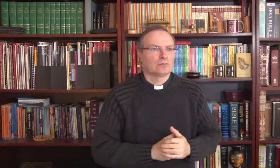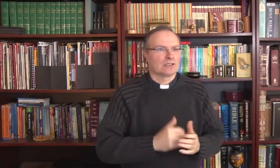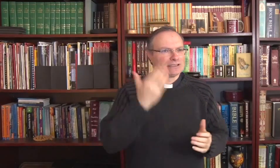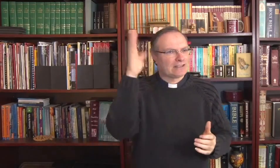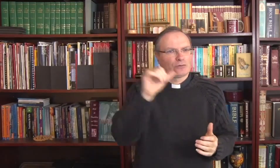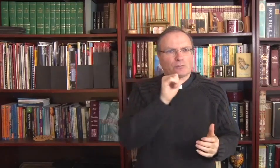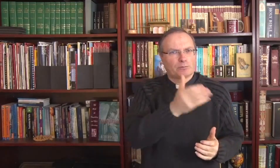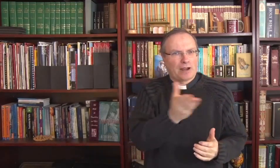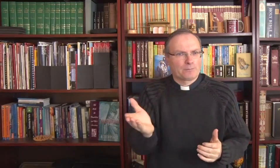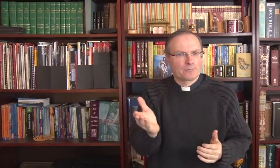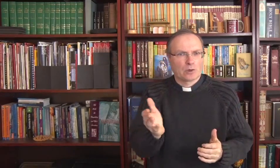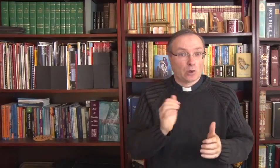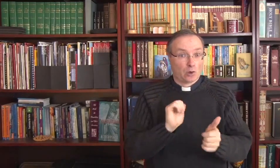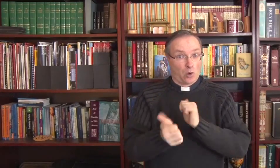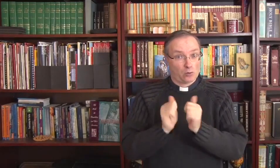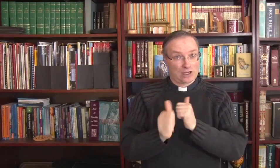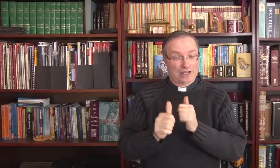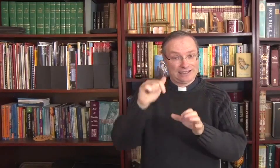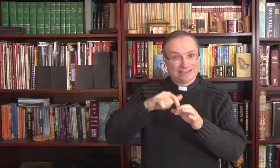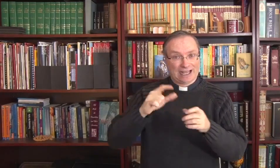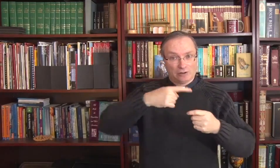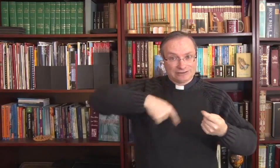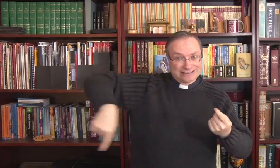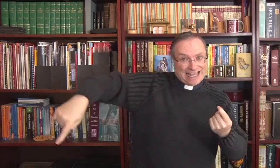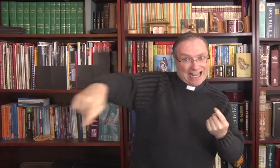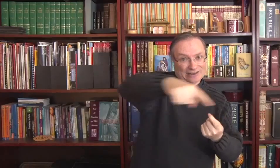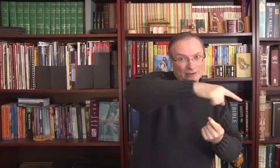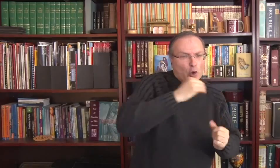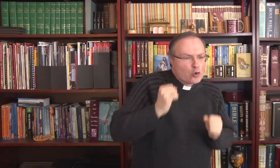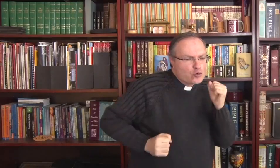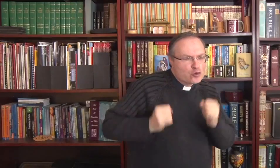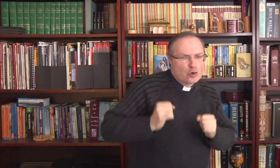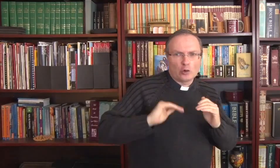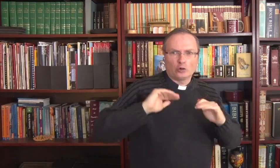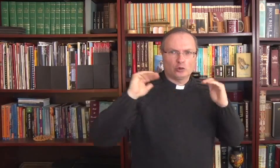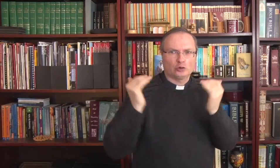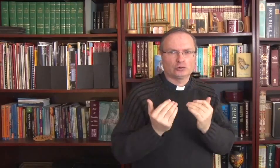Ne savez-vous pas que les concurrents dans le stade courent tous,